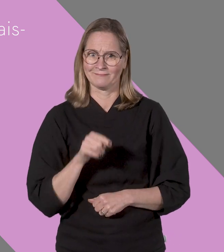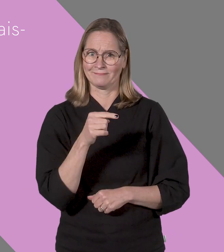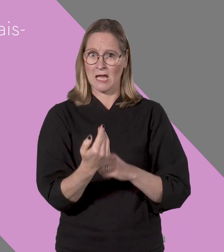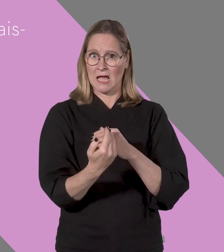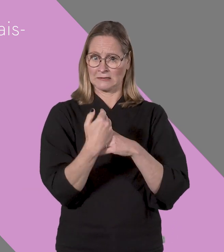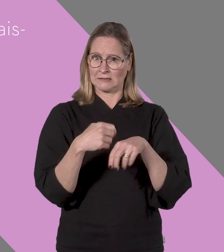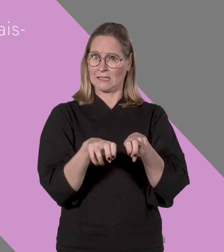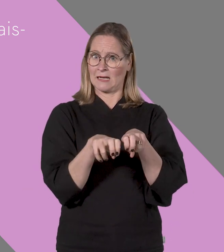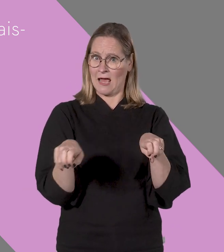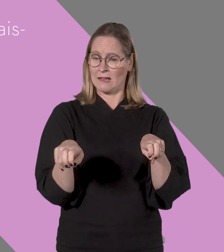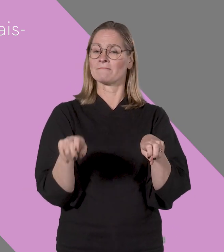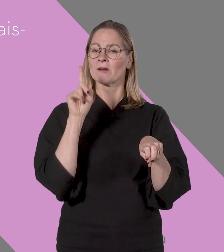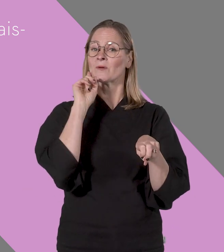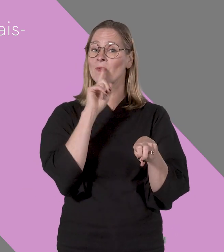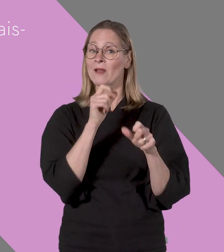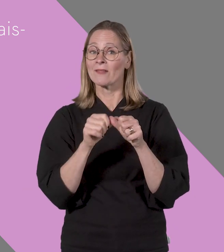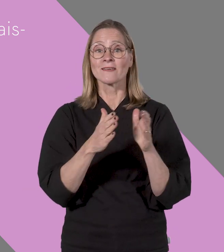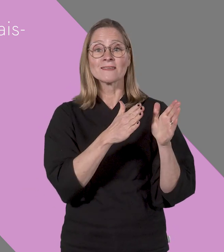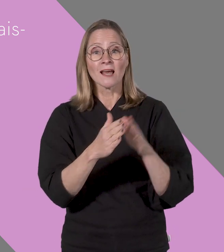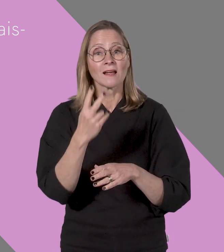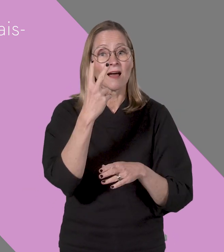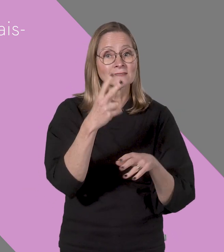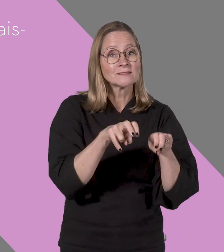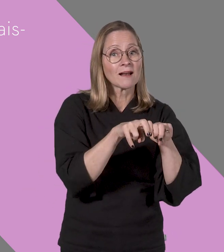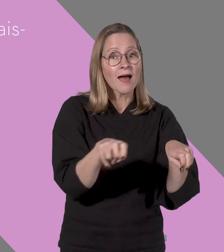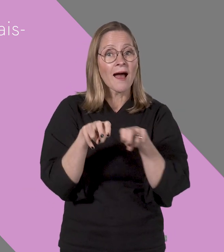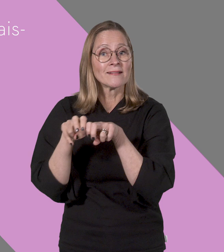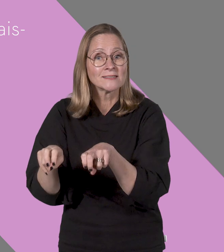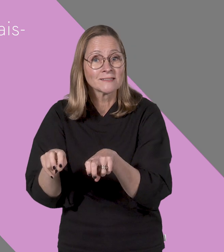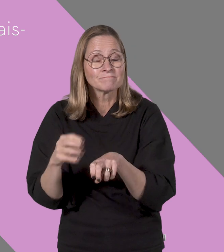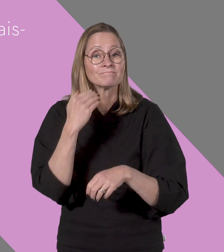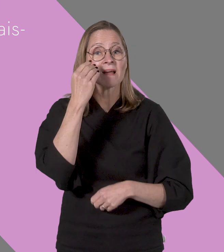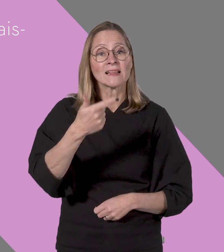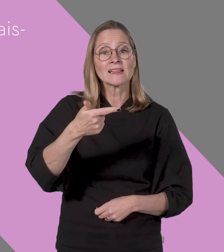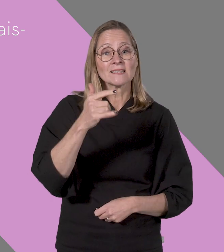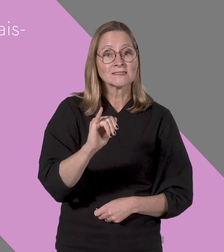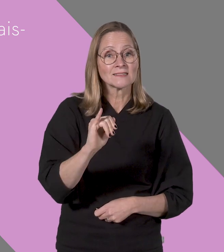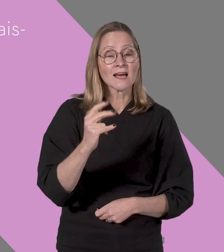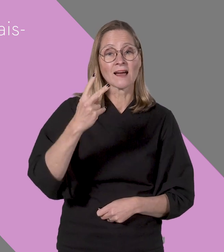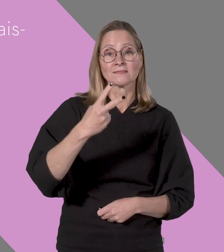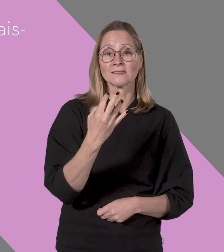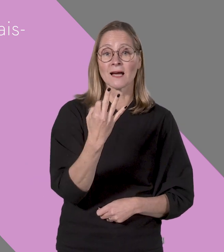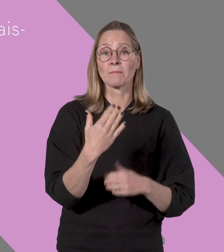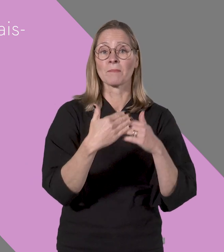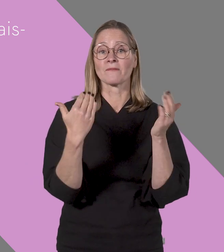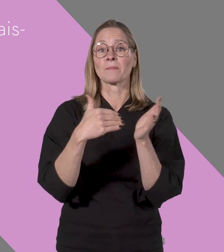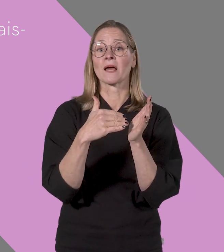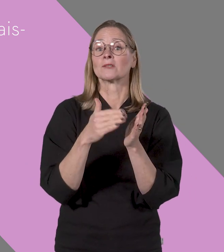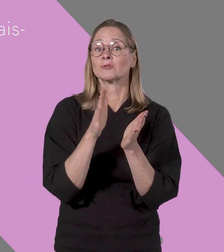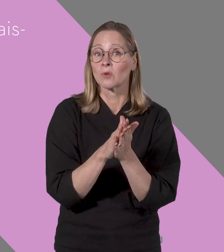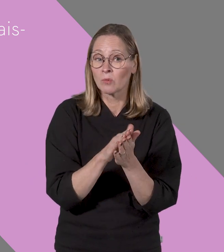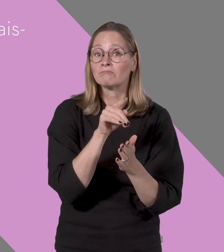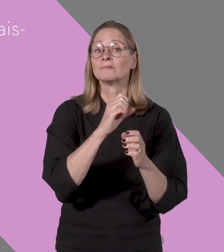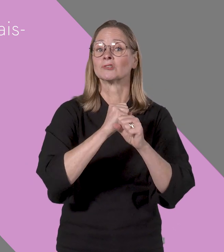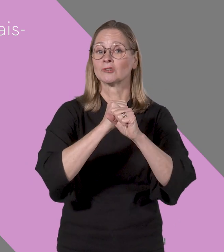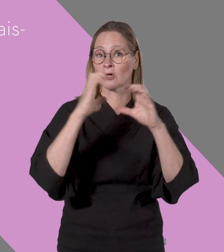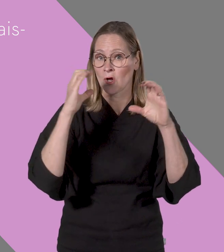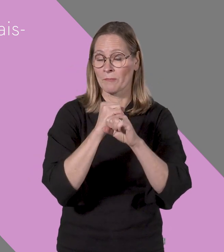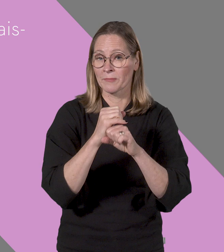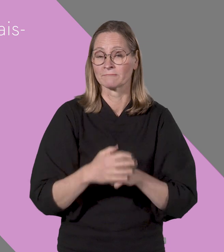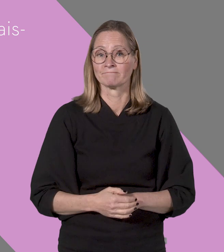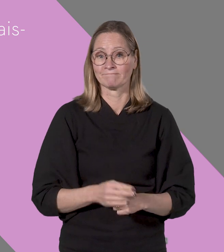Kuurojen Liitto järjestää kaksi asiakas- raatia tiistaina 28.11.2023 Zoom-alustalla.